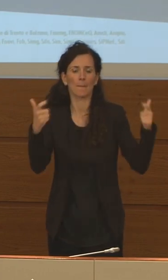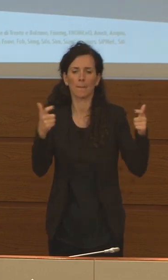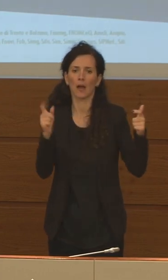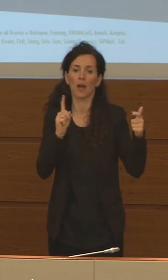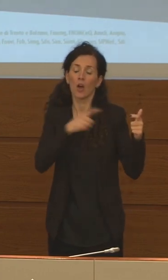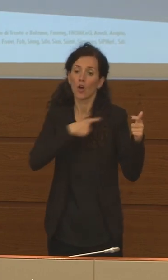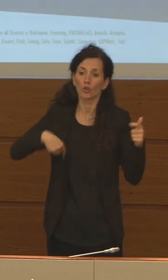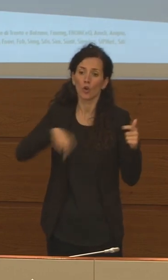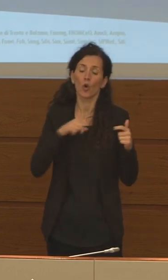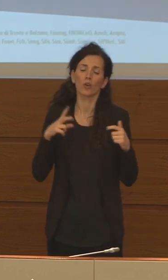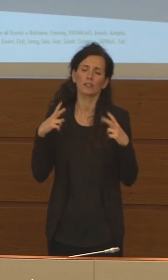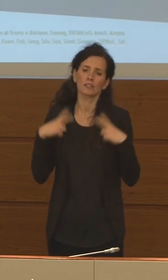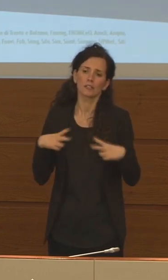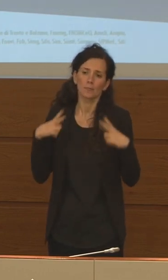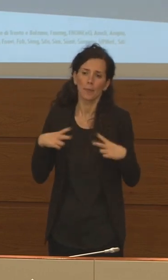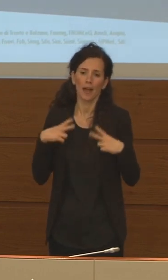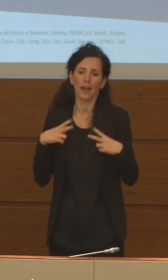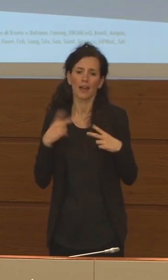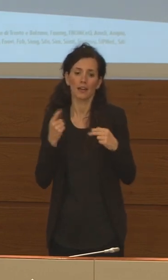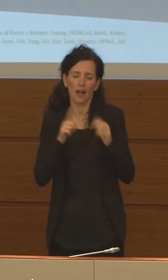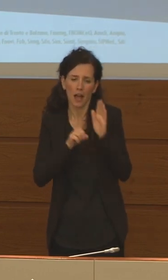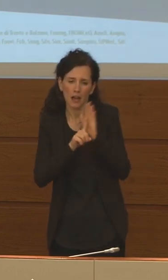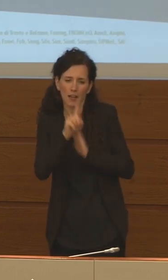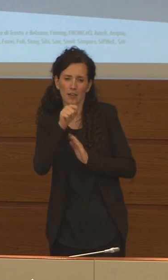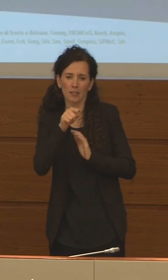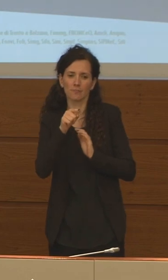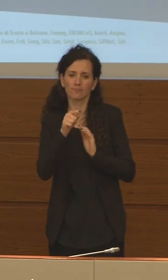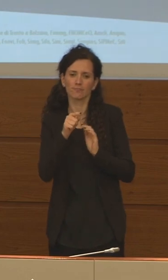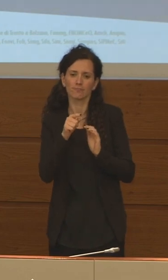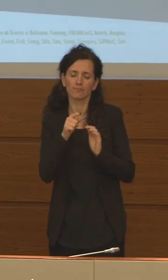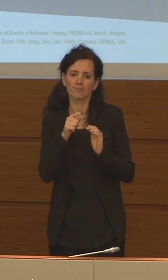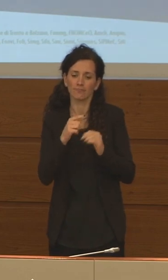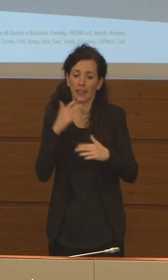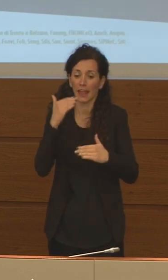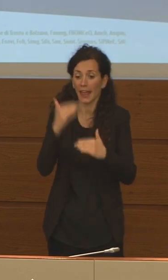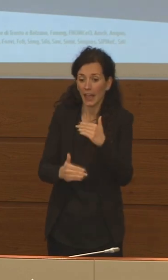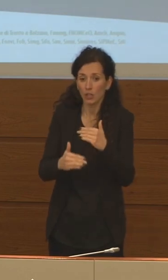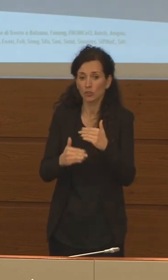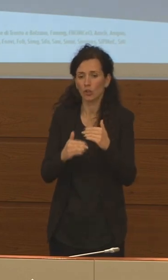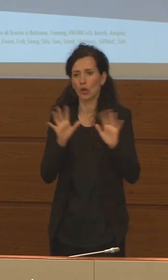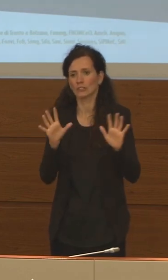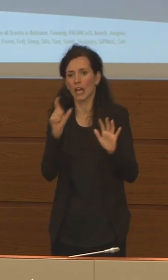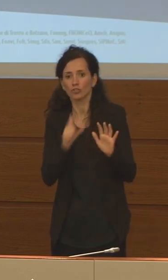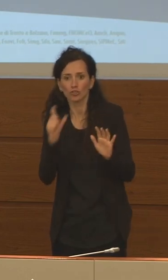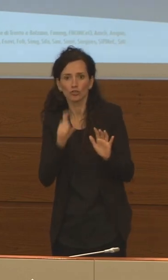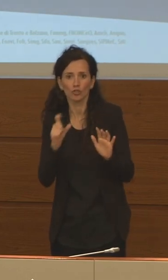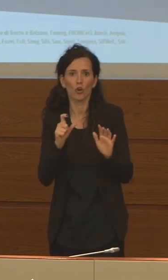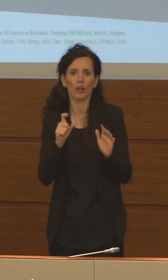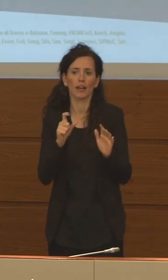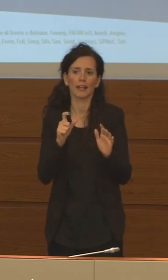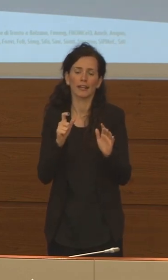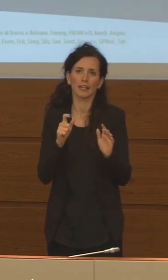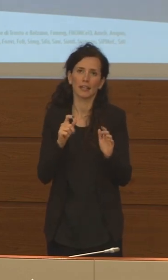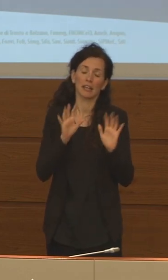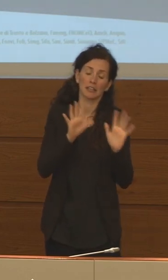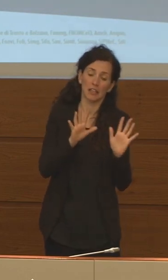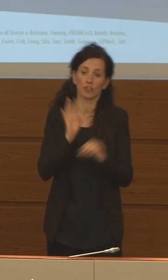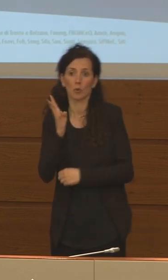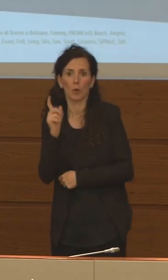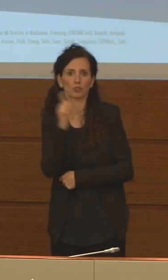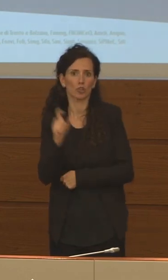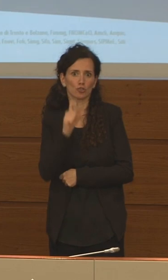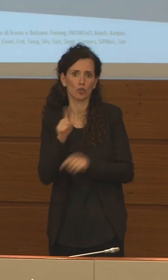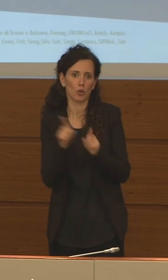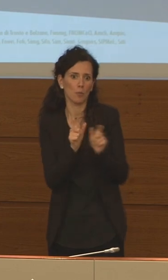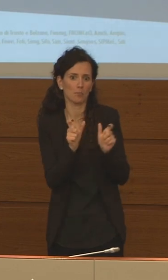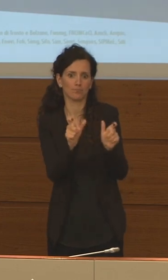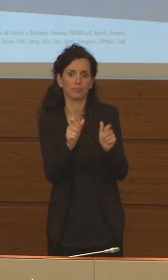sicuramente entro 10-14 giorni.